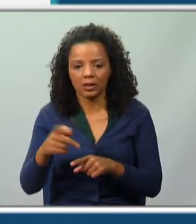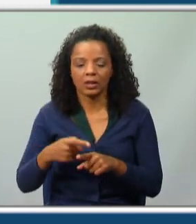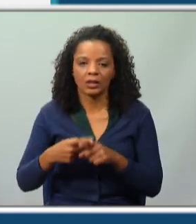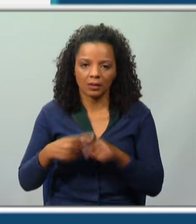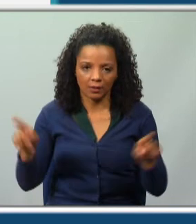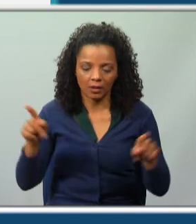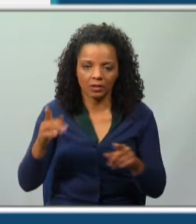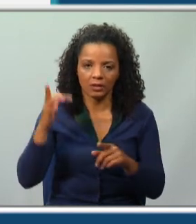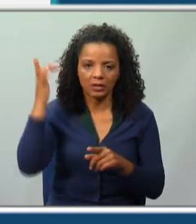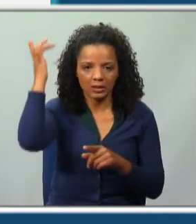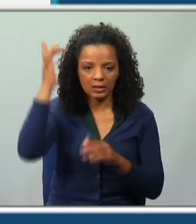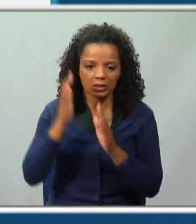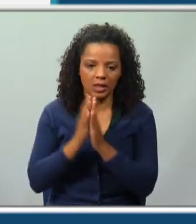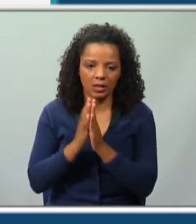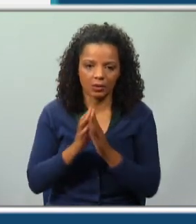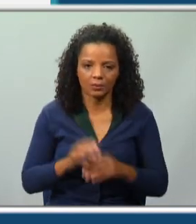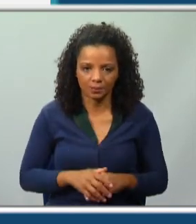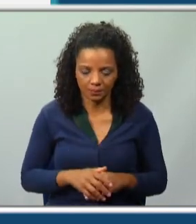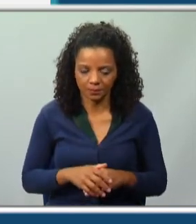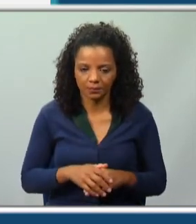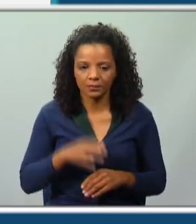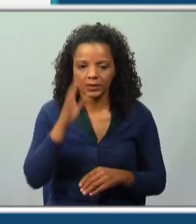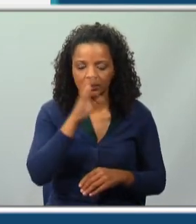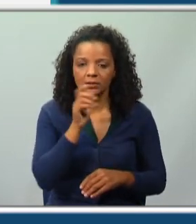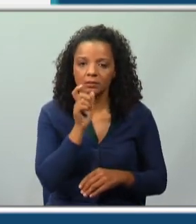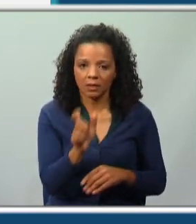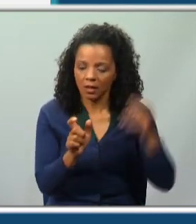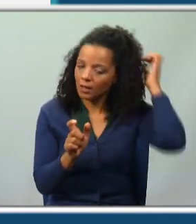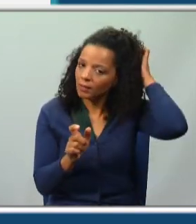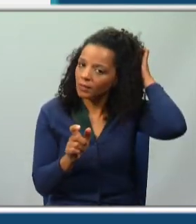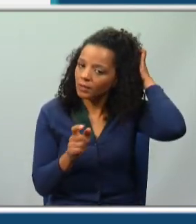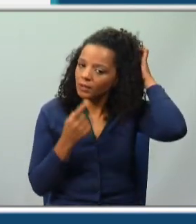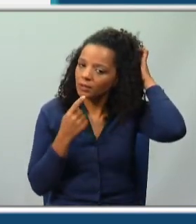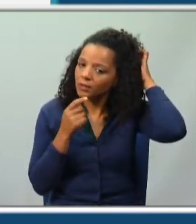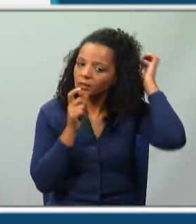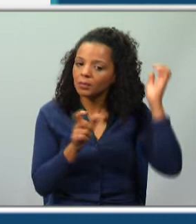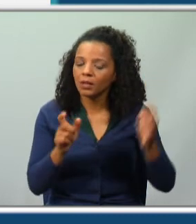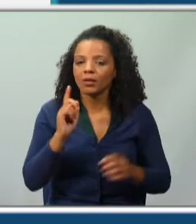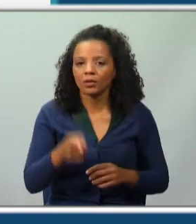Santo se verificarmos a etimologia vemos que essas palavras são realmente 如果我們檢查我們看到的詞源，那就太好了這些話是真的